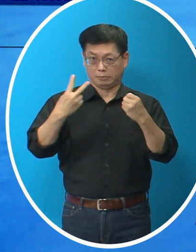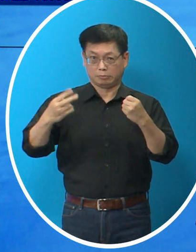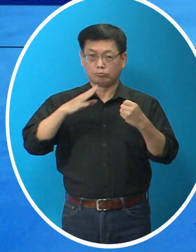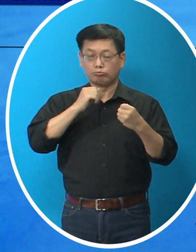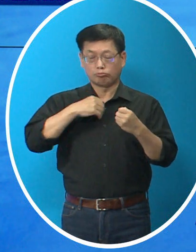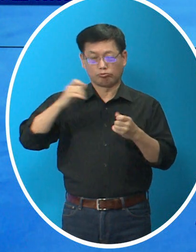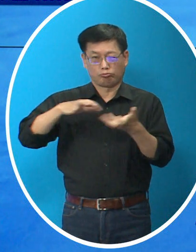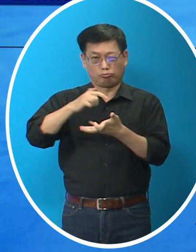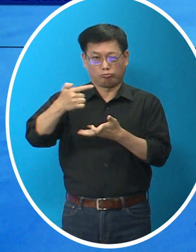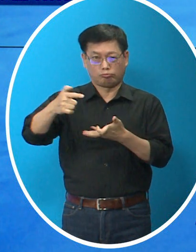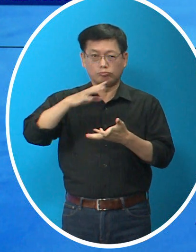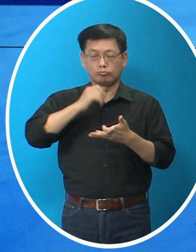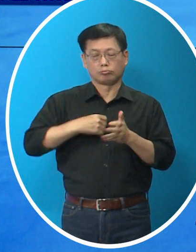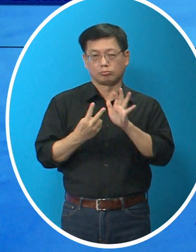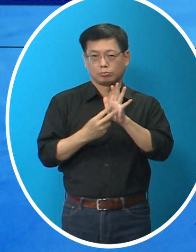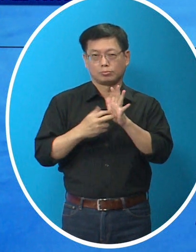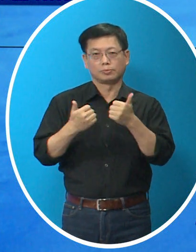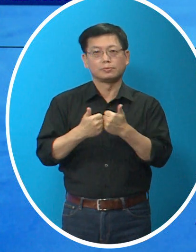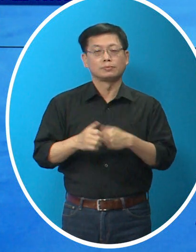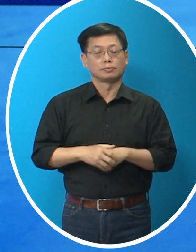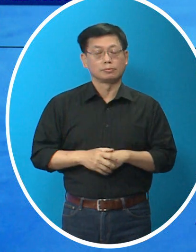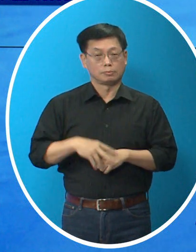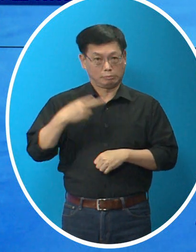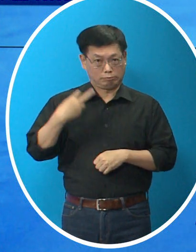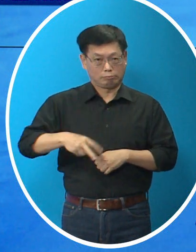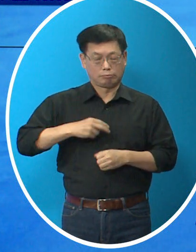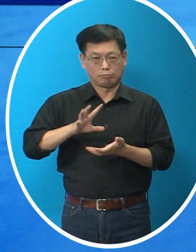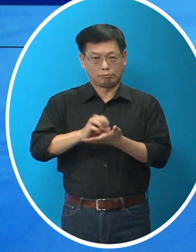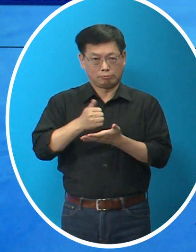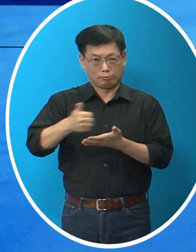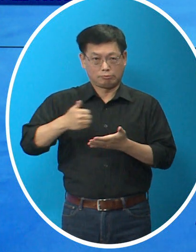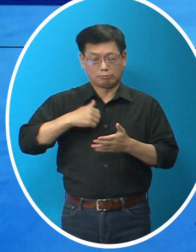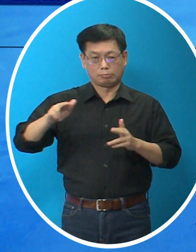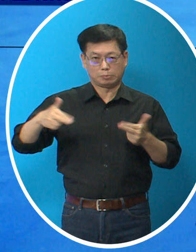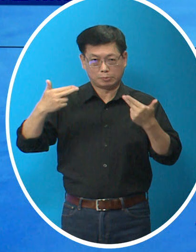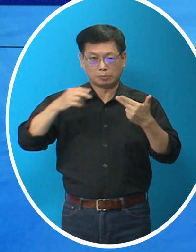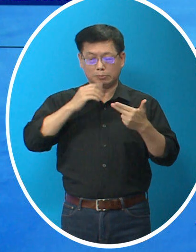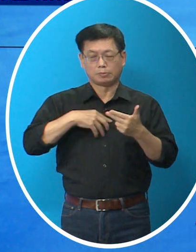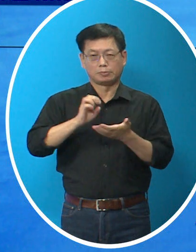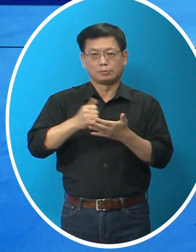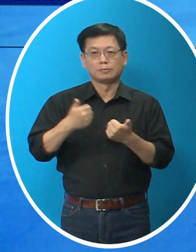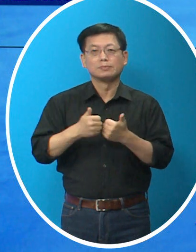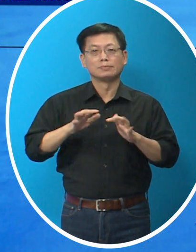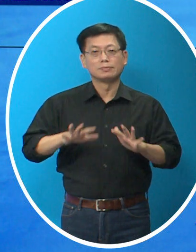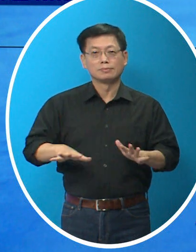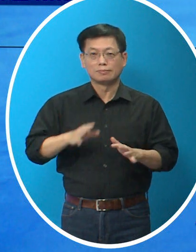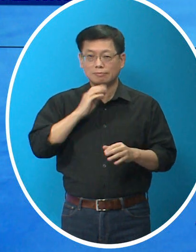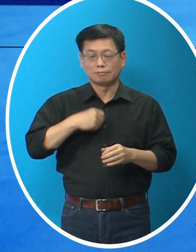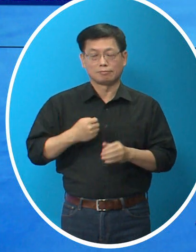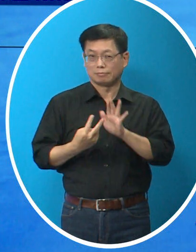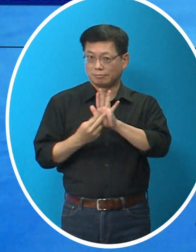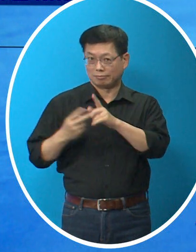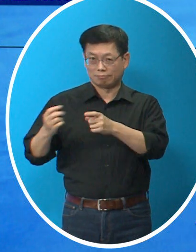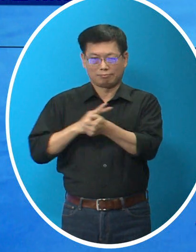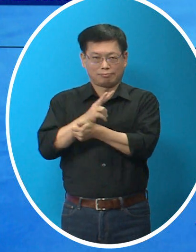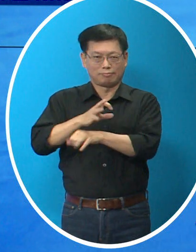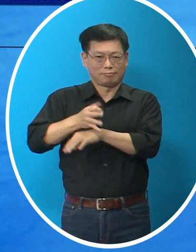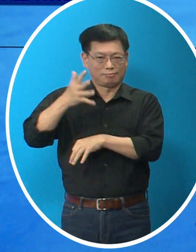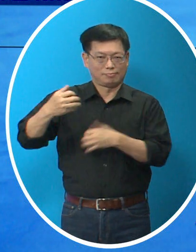天氣說明直播 以及媒體線上採訪記者會 為我們解說天氣的是林秉煜課長